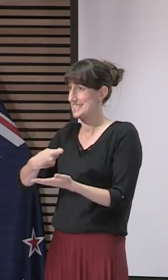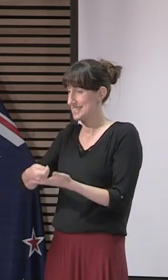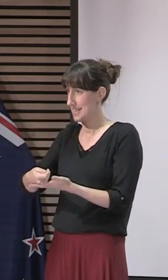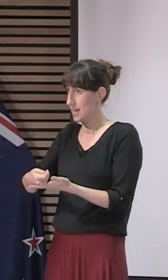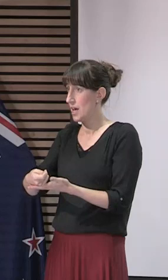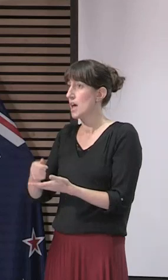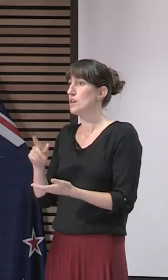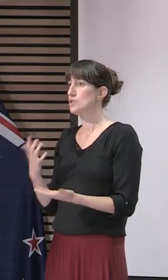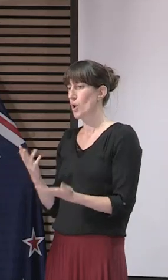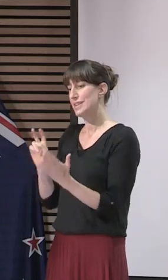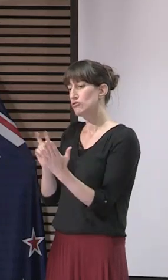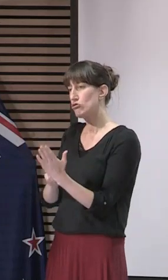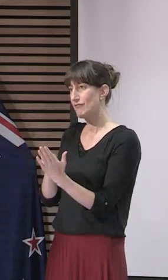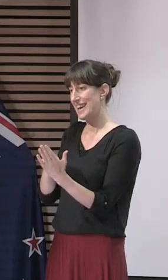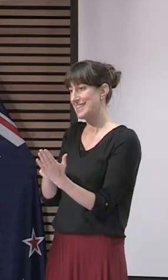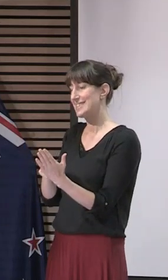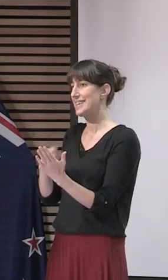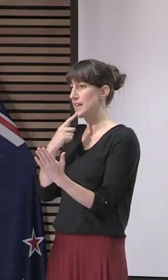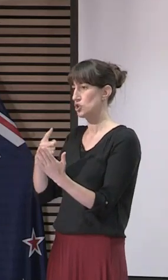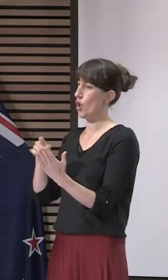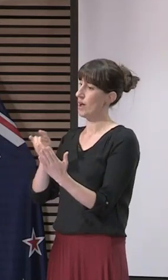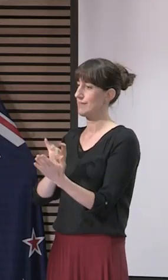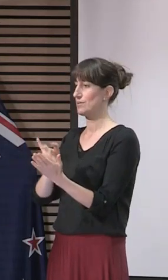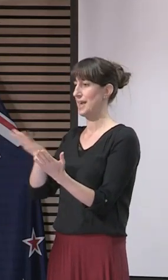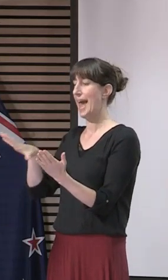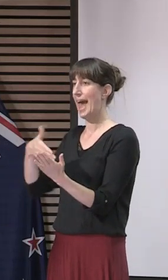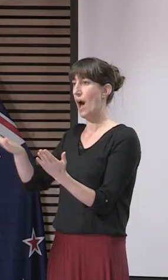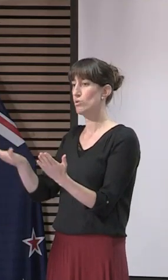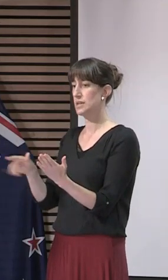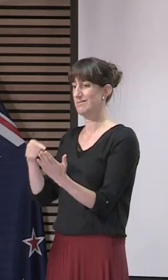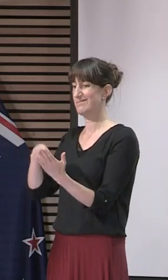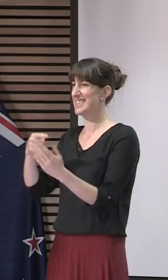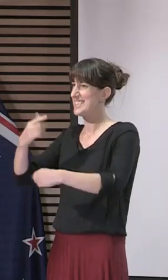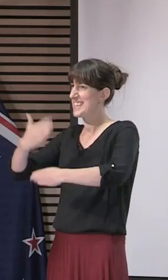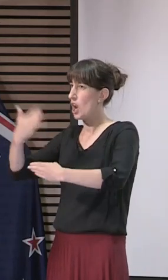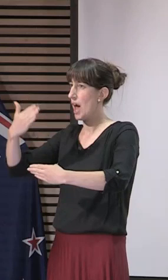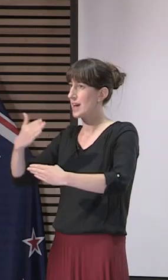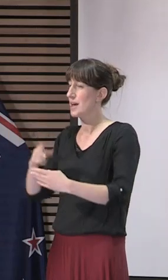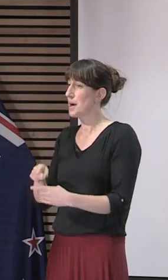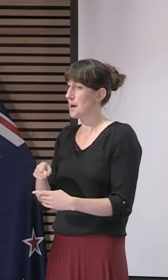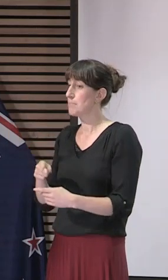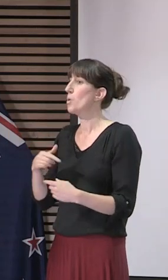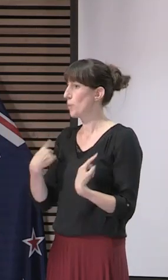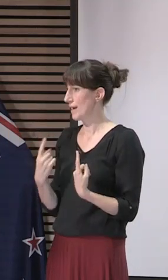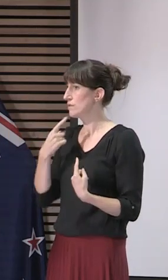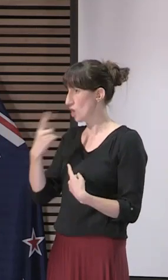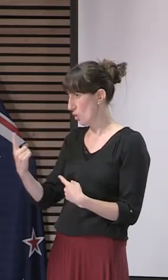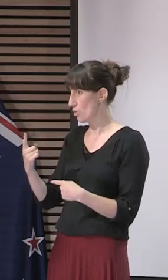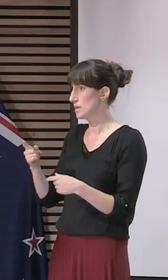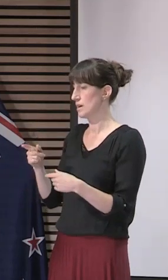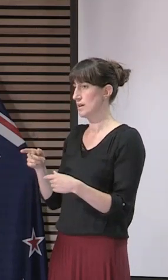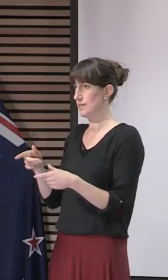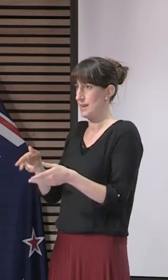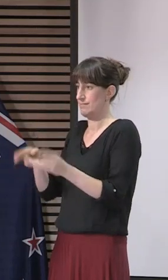reti arumoni. Hei taapiri he